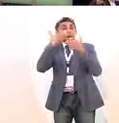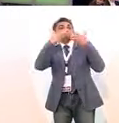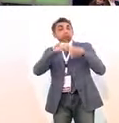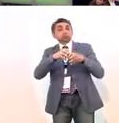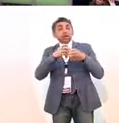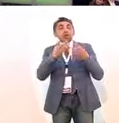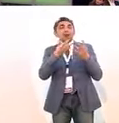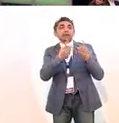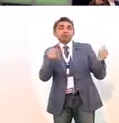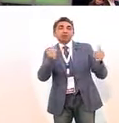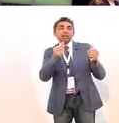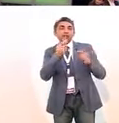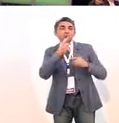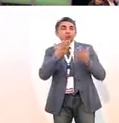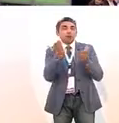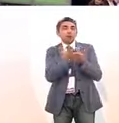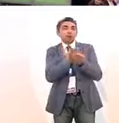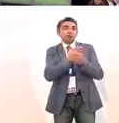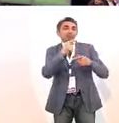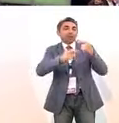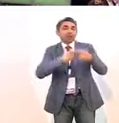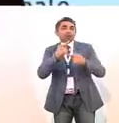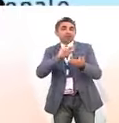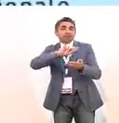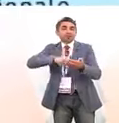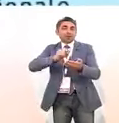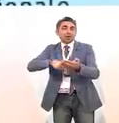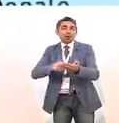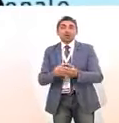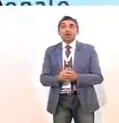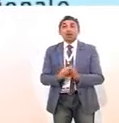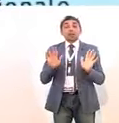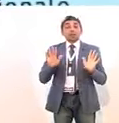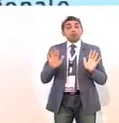la semplificazione ulteriore della Pubblica Amministrazione. Ma il punto secondo me cruciale